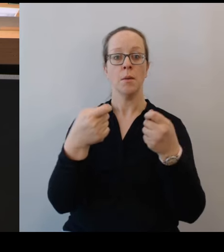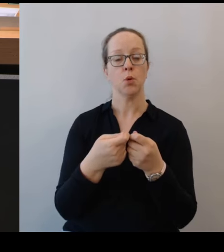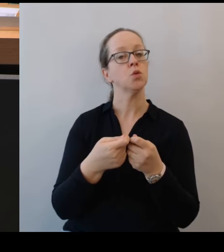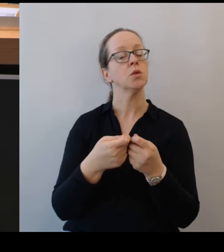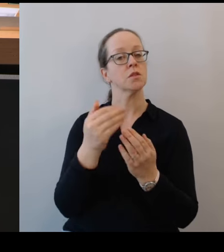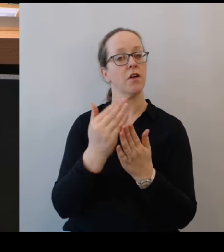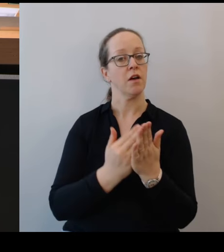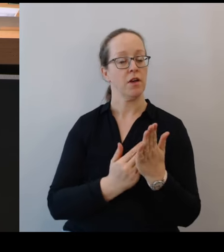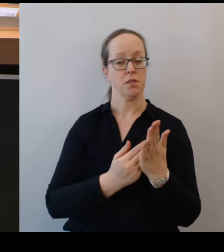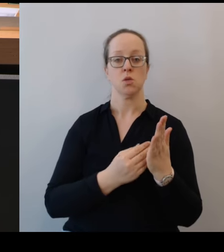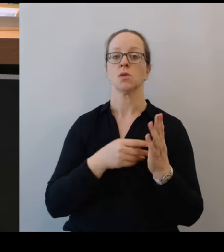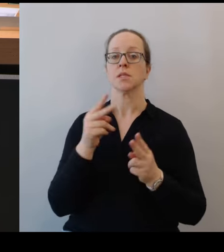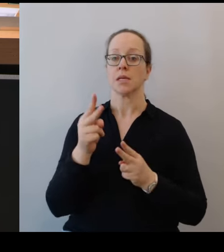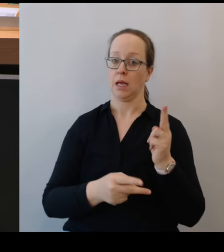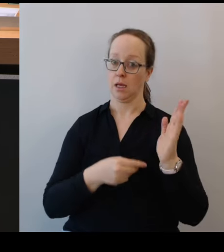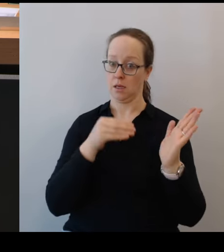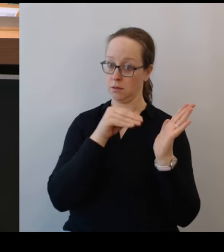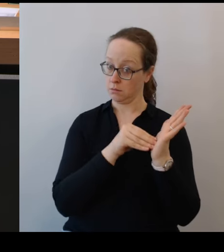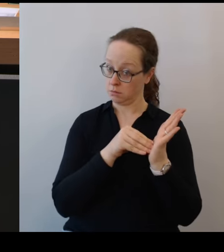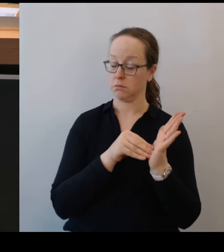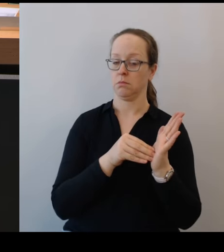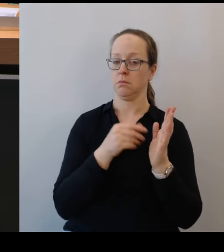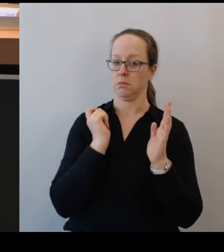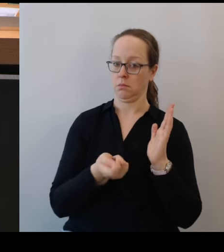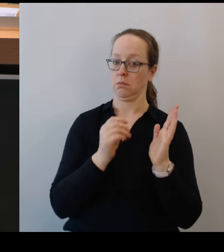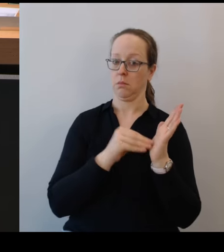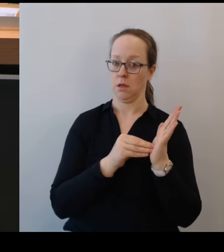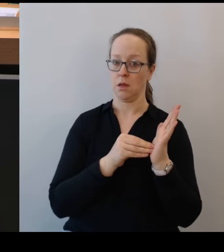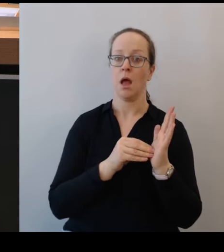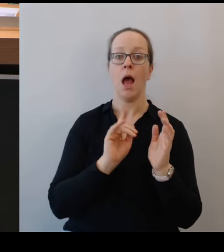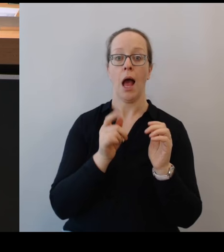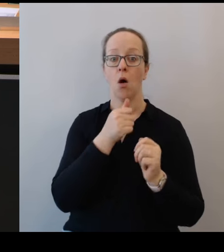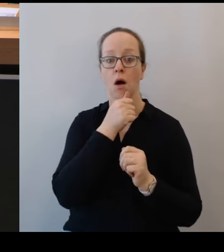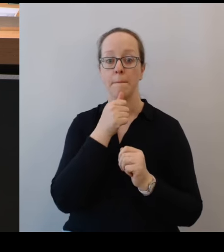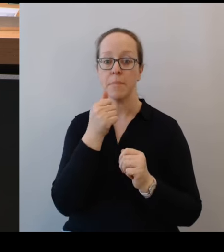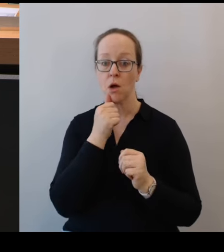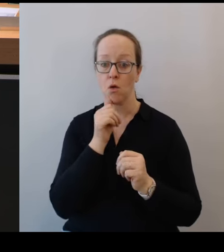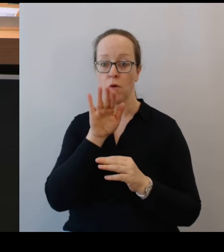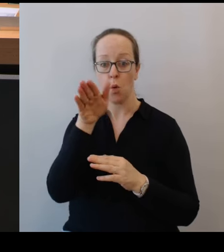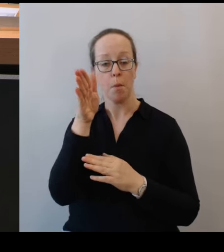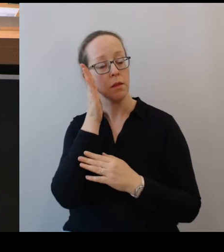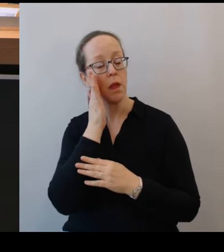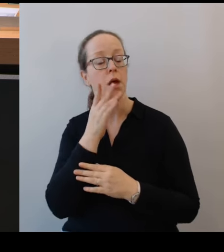Übernachtungssteuer erhoben werden darf. Vor dem Hintergrund dieser neuen Rechtsgrundlage beraten